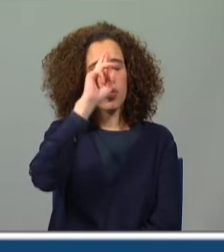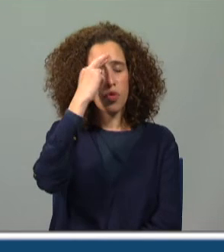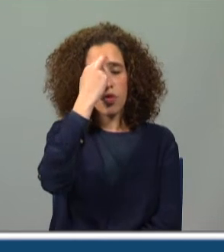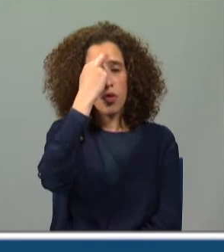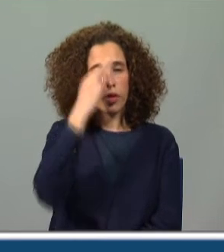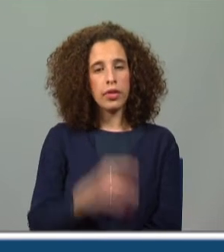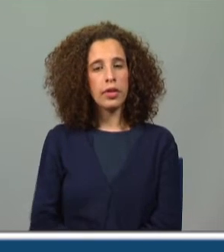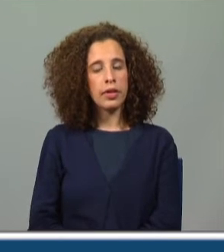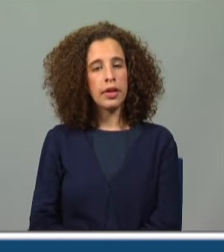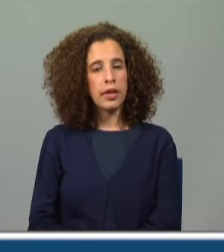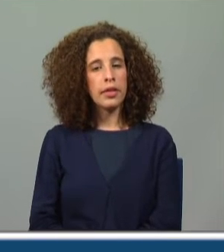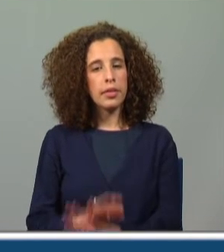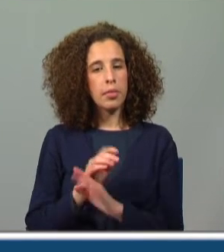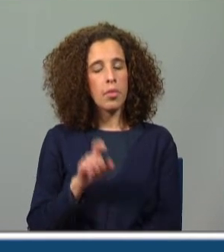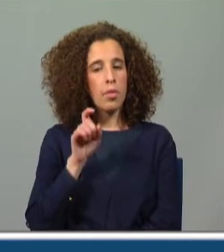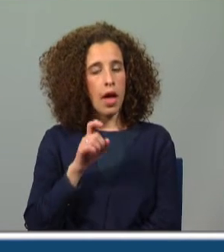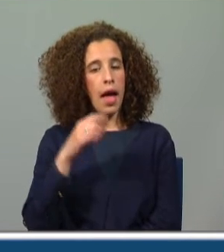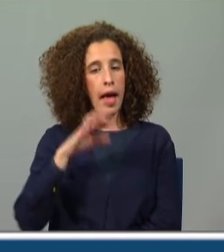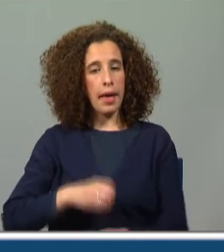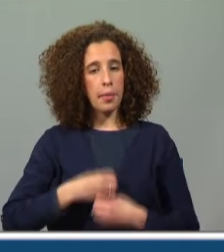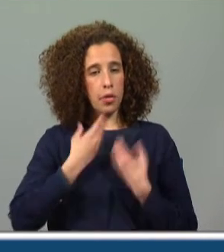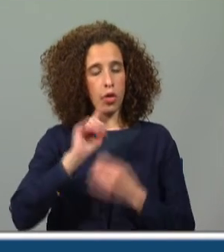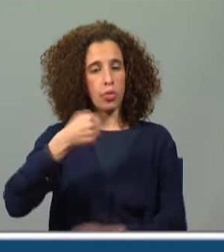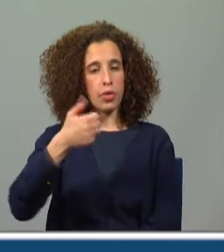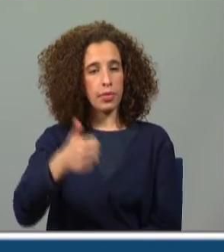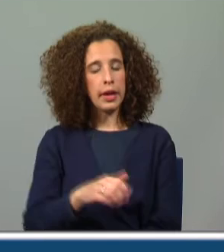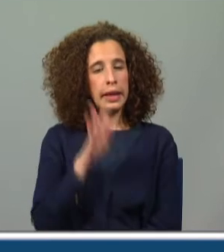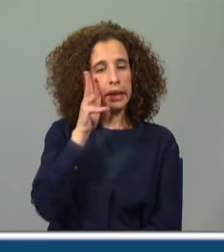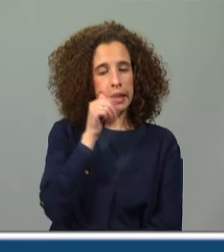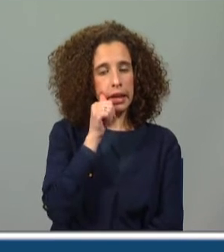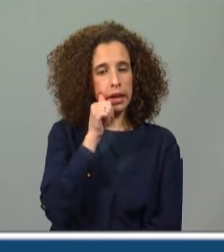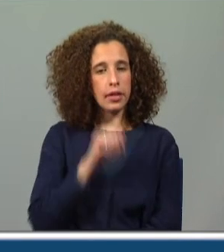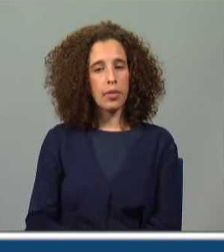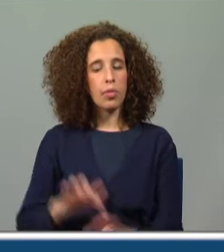racionalizar a sua emoção depois a linha B quente refere-se à consequência física 讓你的情緒在台詞後合理化Hot B 指的是物理後果